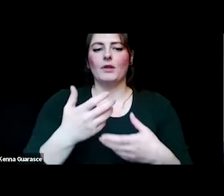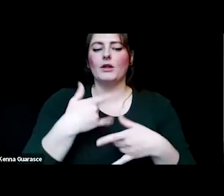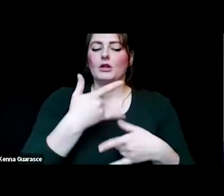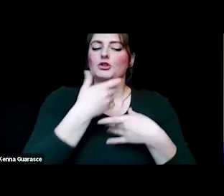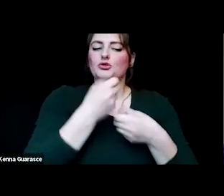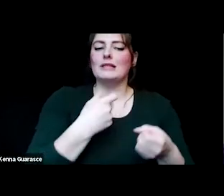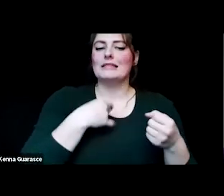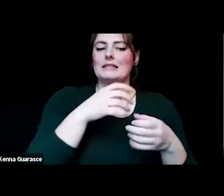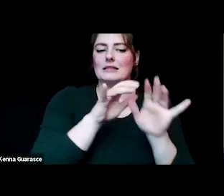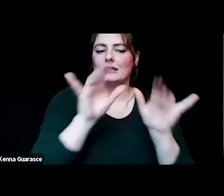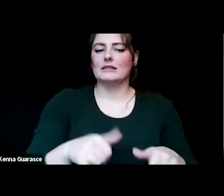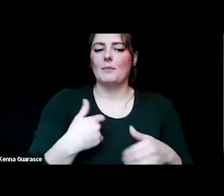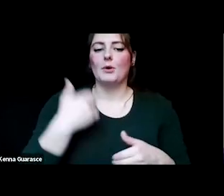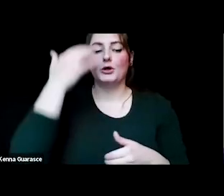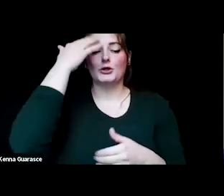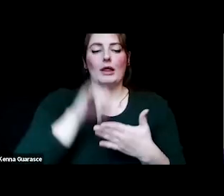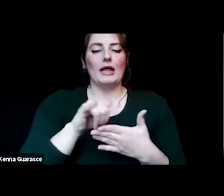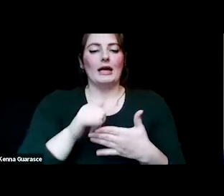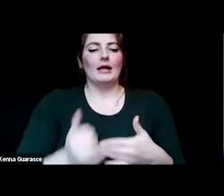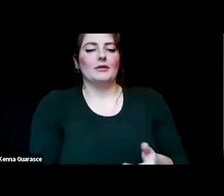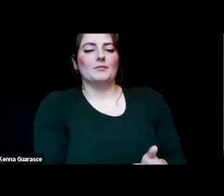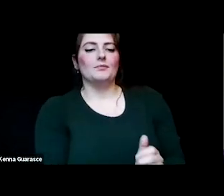Como en el ejemplo que nos dio el residente,